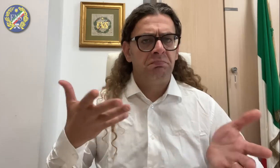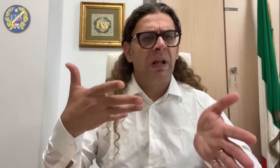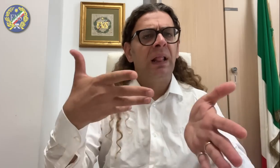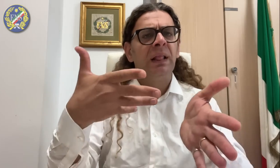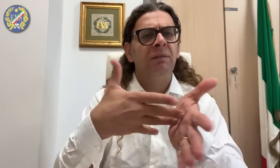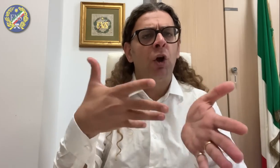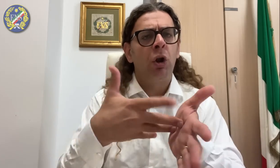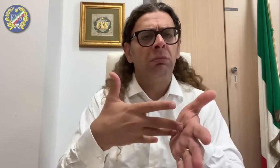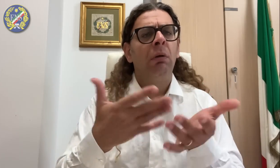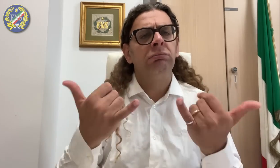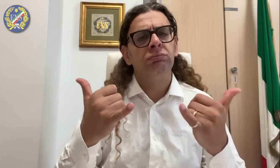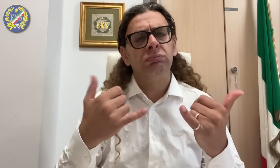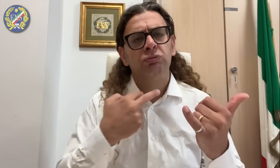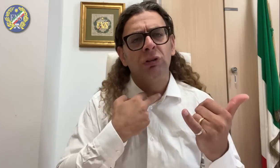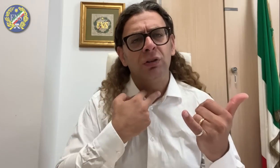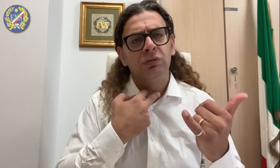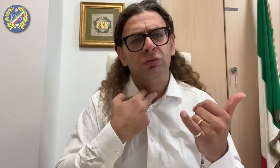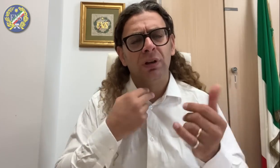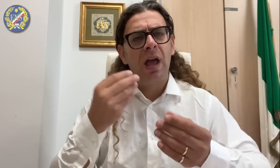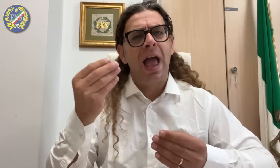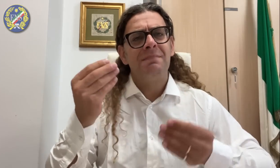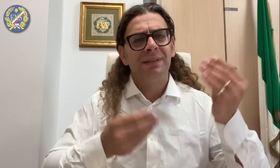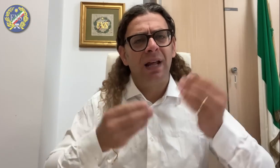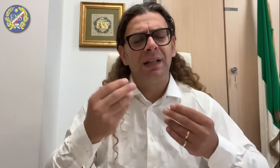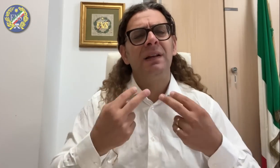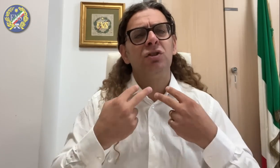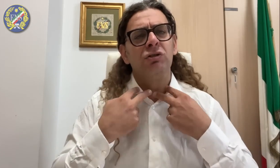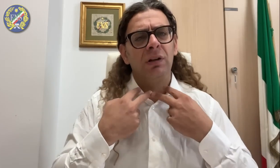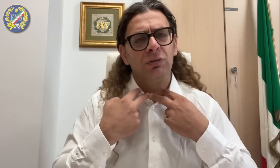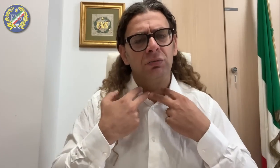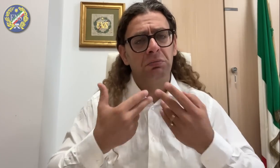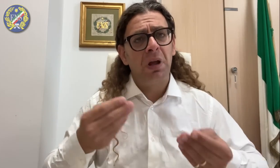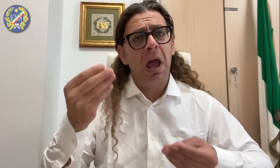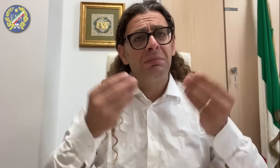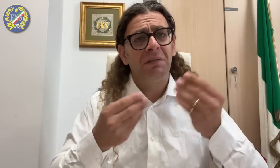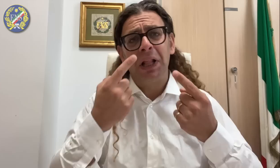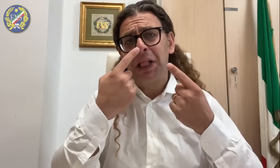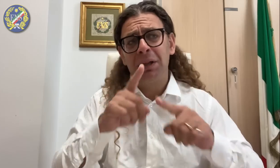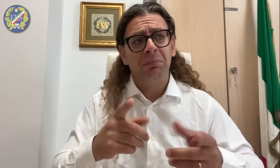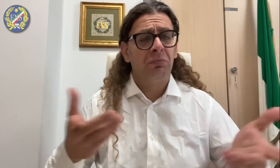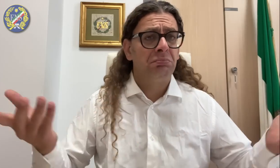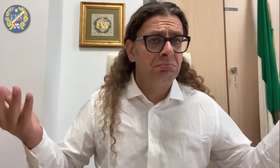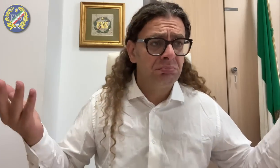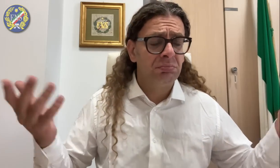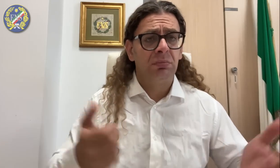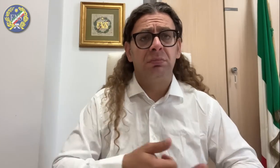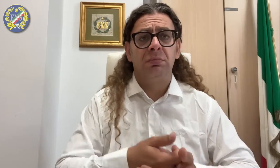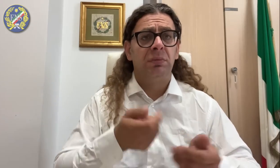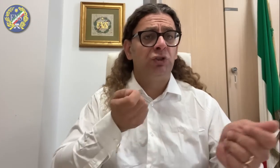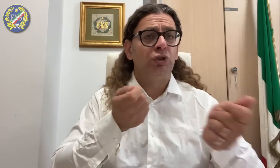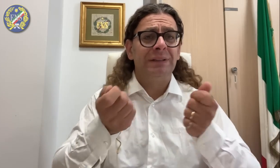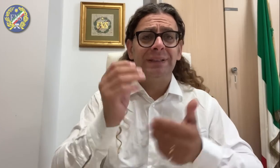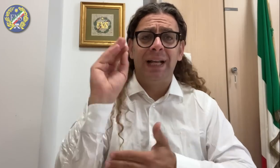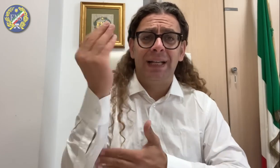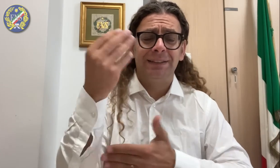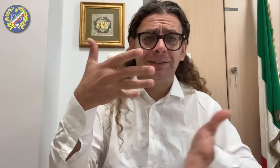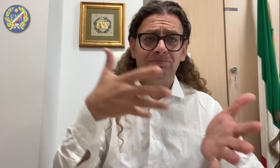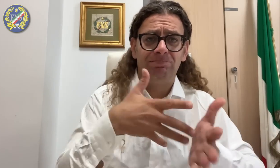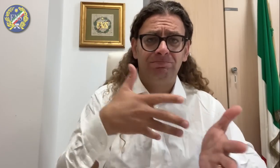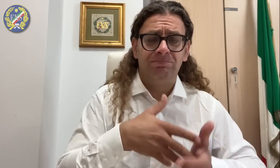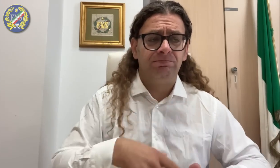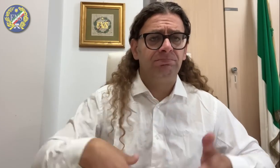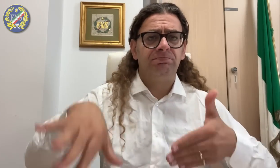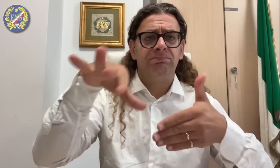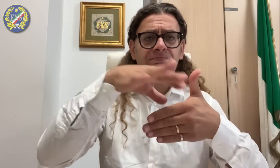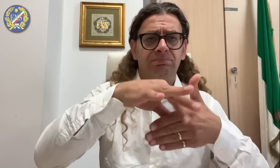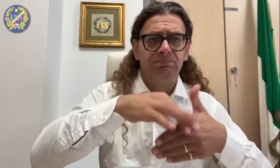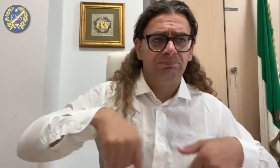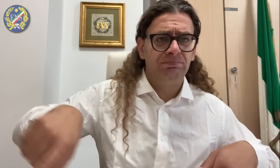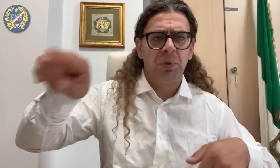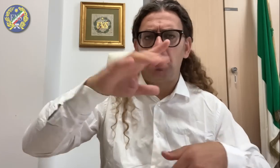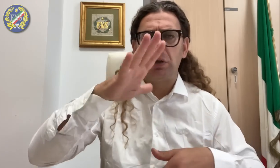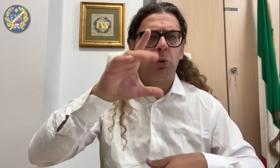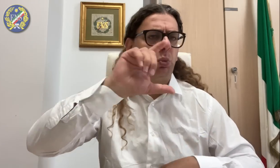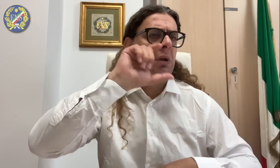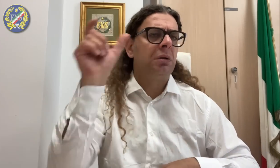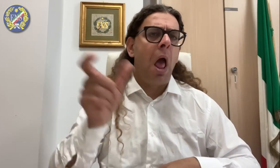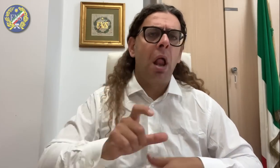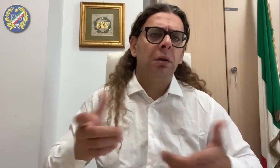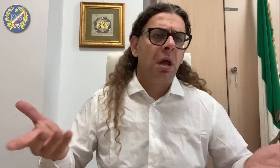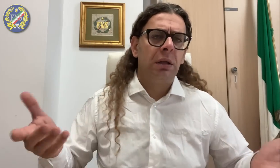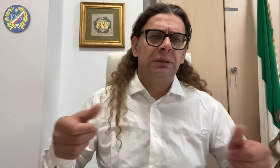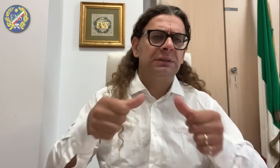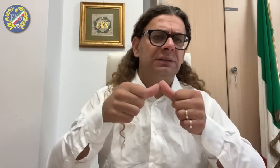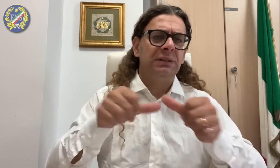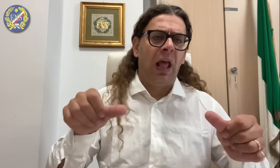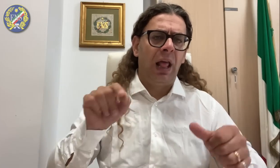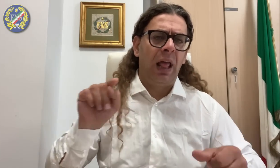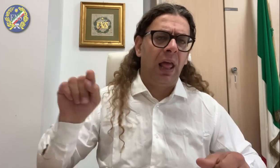le difficoltà amministrative ci sono, per amministrative mi riferisco alle difficoltà con il GestENS, comune a quasi tutte le ENS in Italia, alle difficoltà di